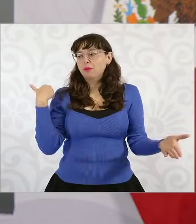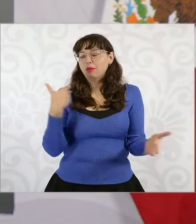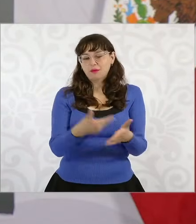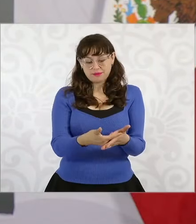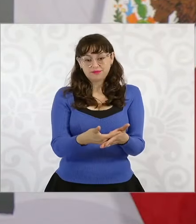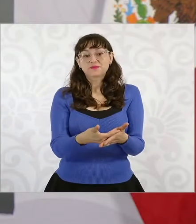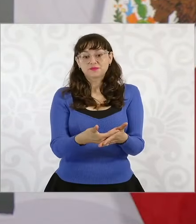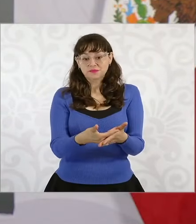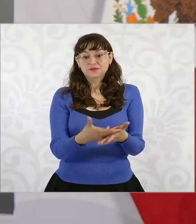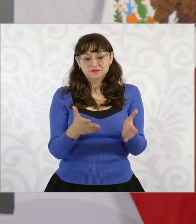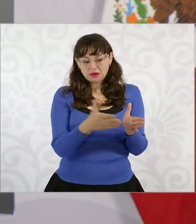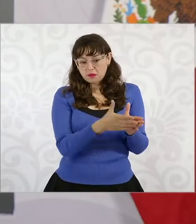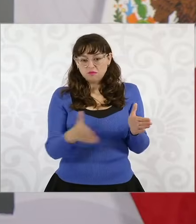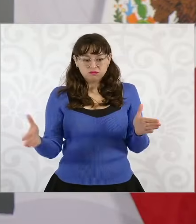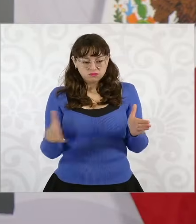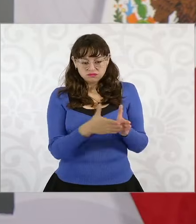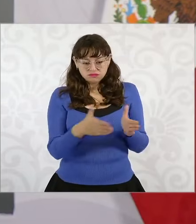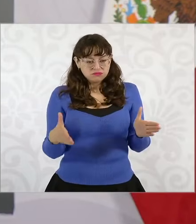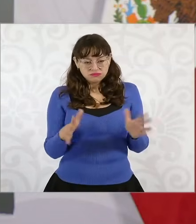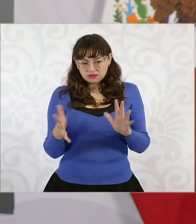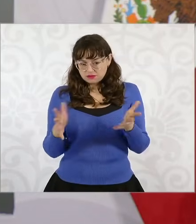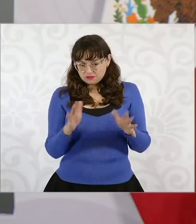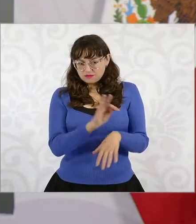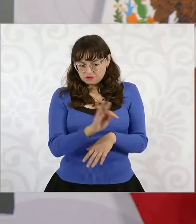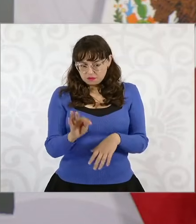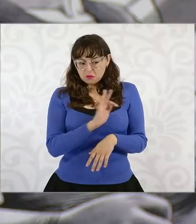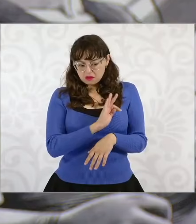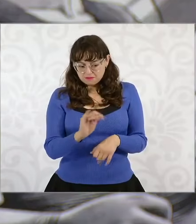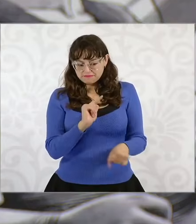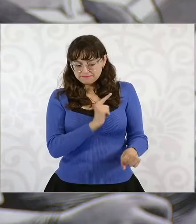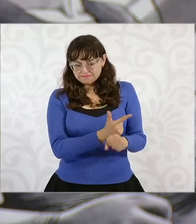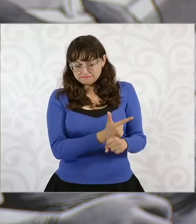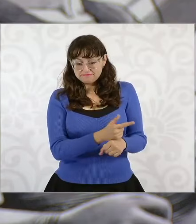pues de qué época son todos estos vestigios arqueológicos. Y bueno,